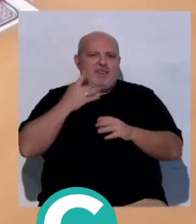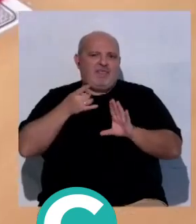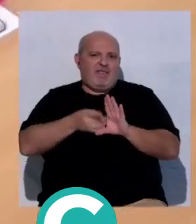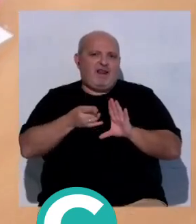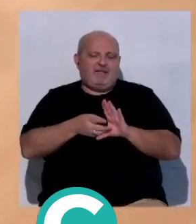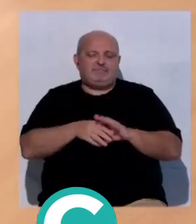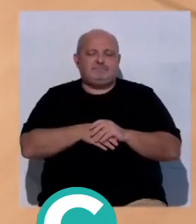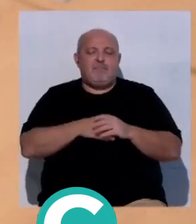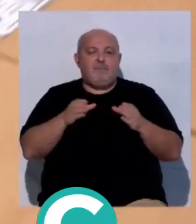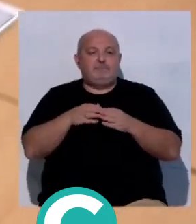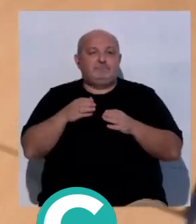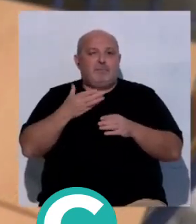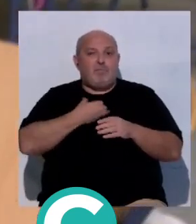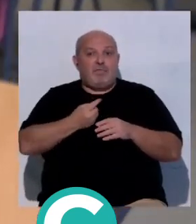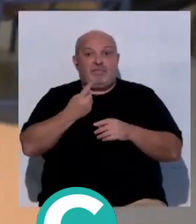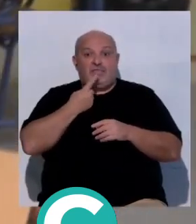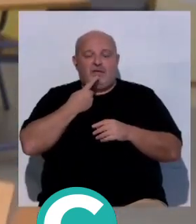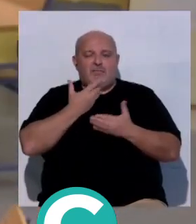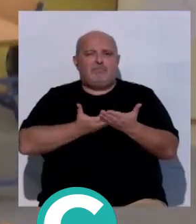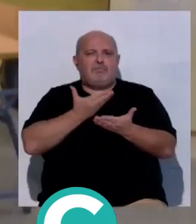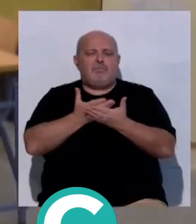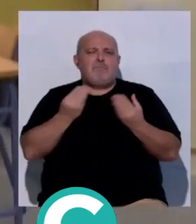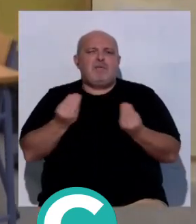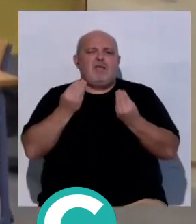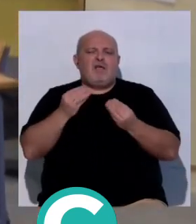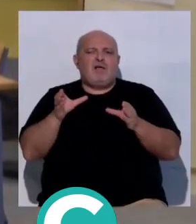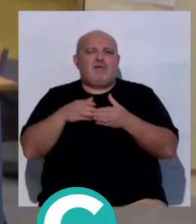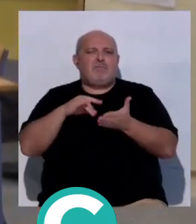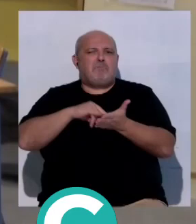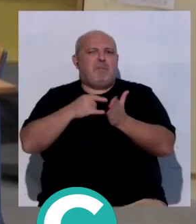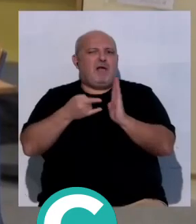desde el grupo municipal explican que la propuesta pide mejorar la planificación en la asignación de